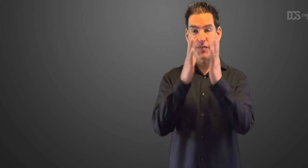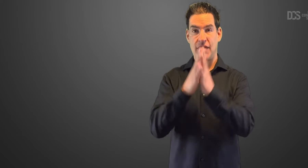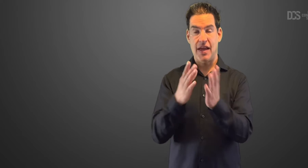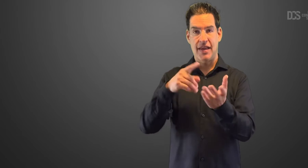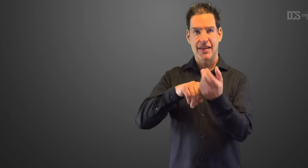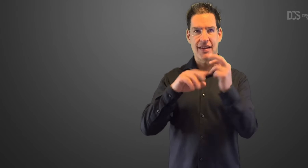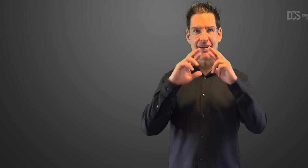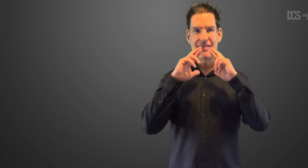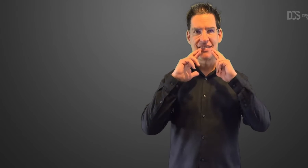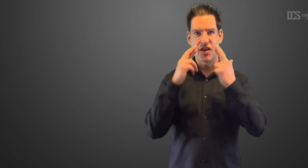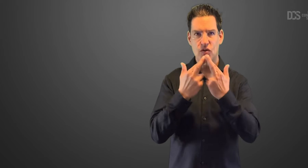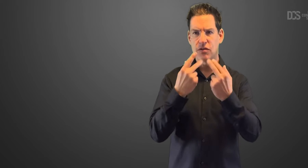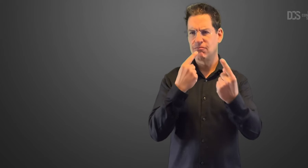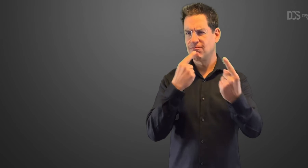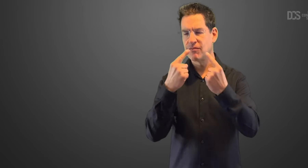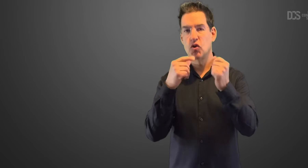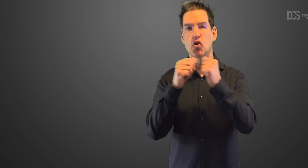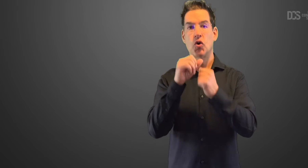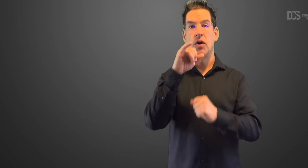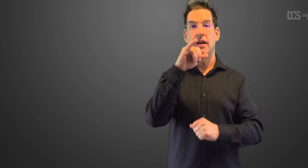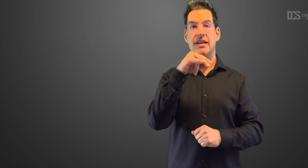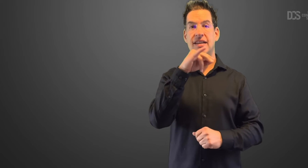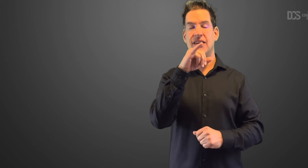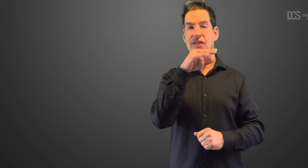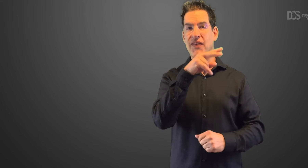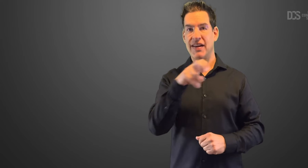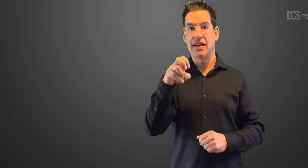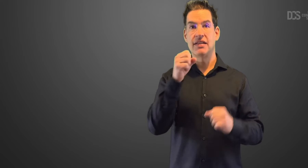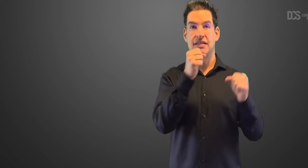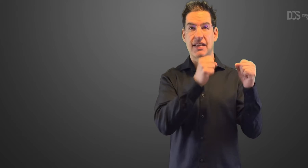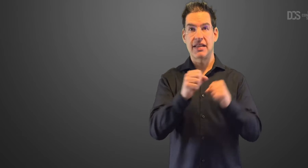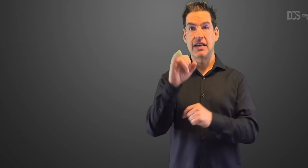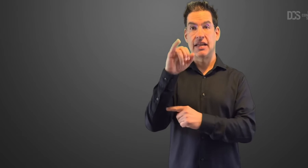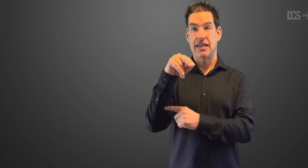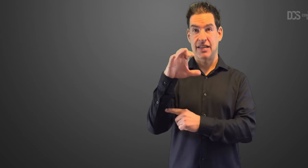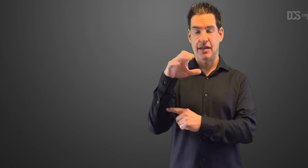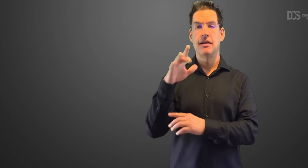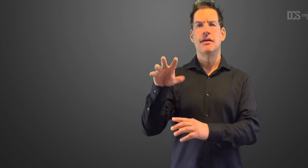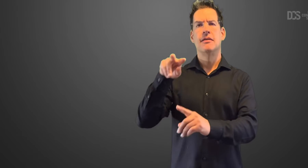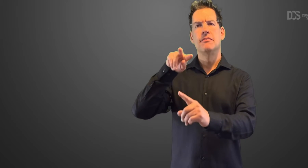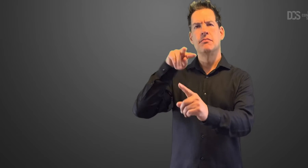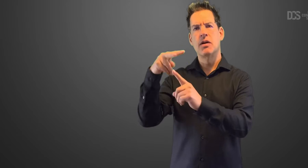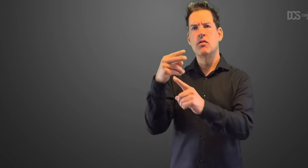consulta con Innivee Strategies, Inc.